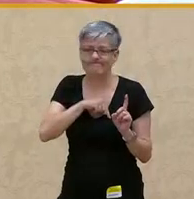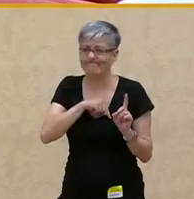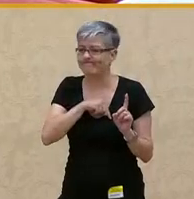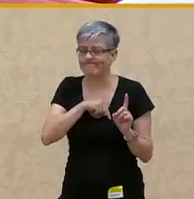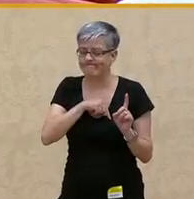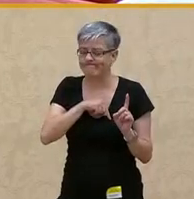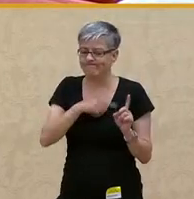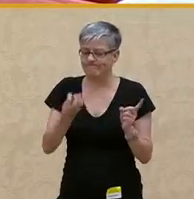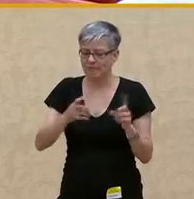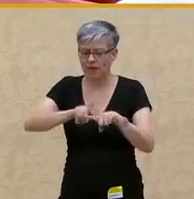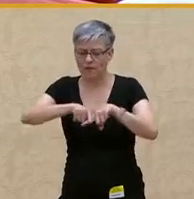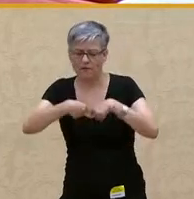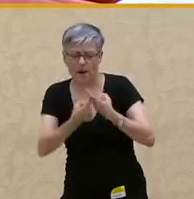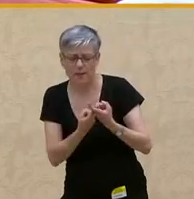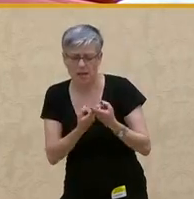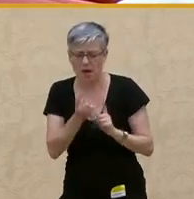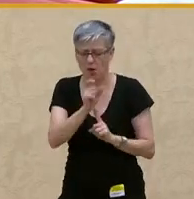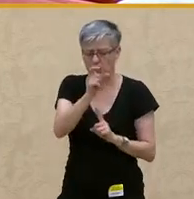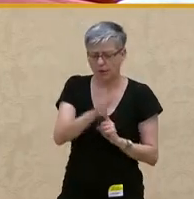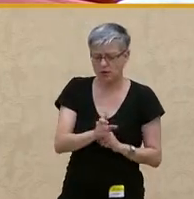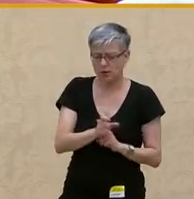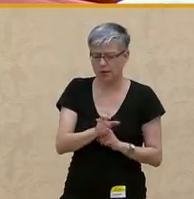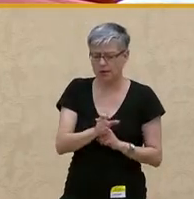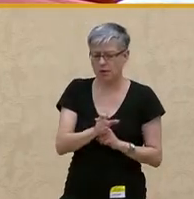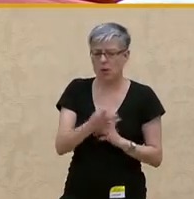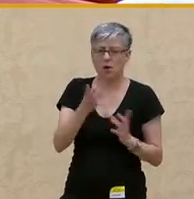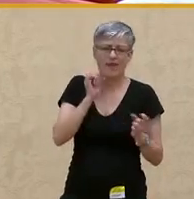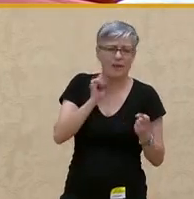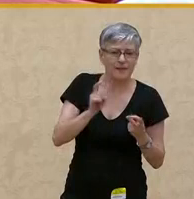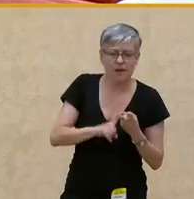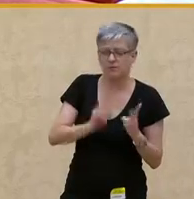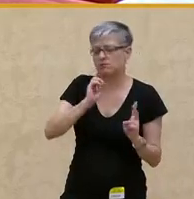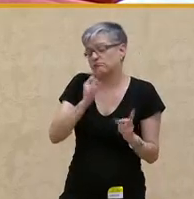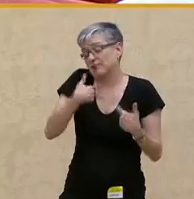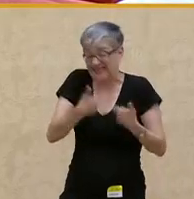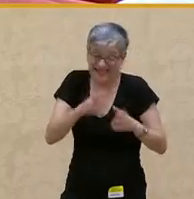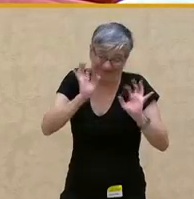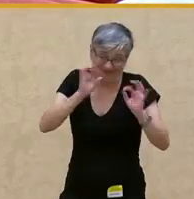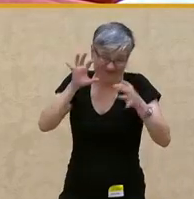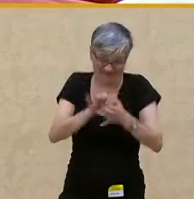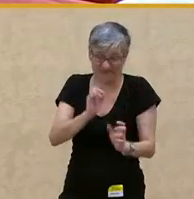para una familia, para una persona con dependencia, en este caso, sordociega,